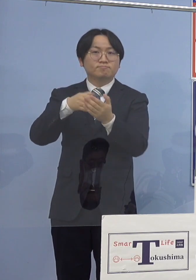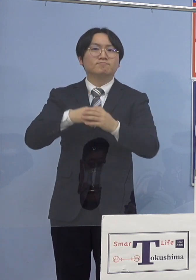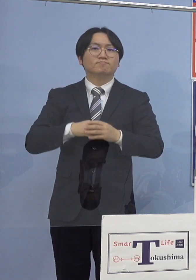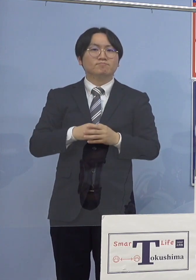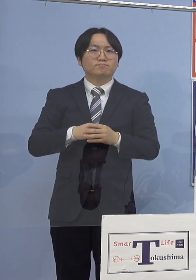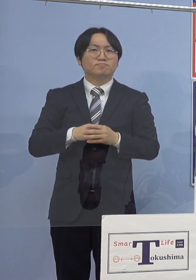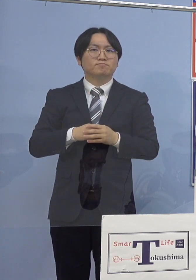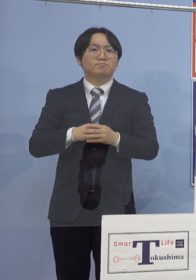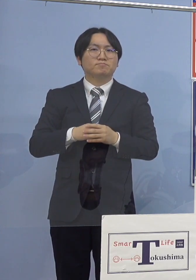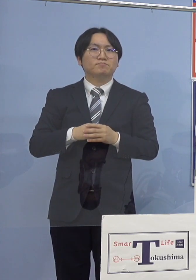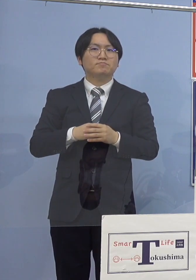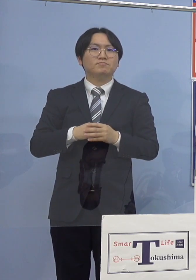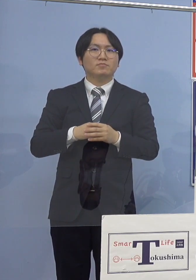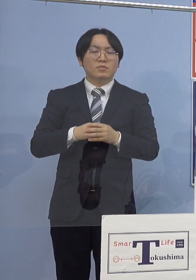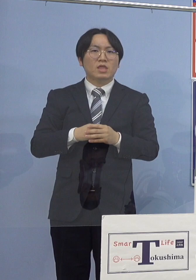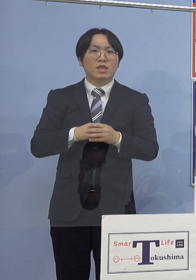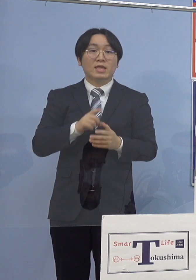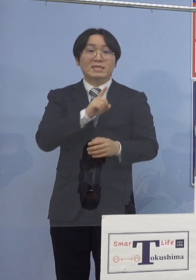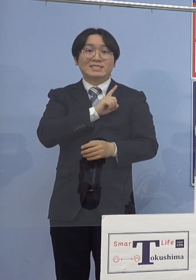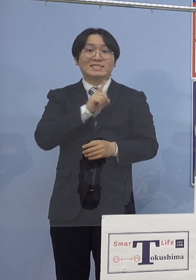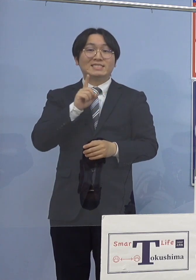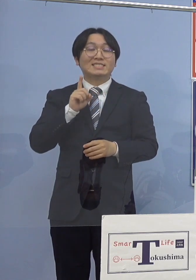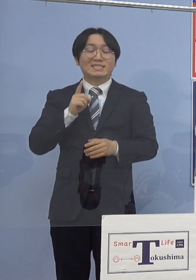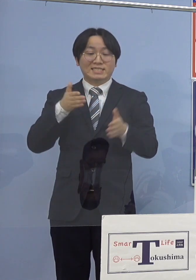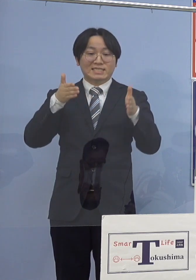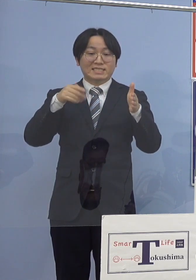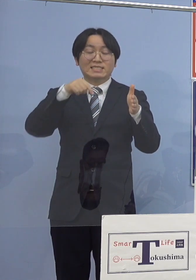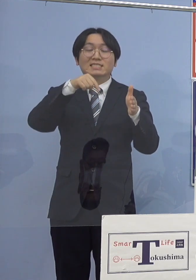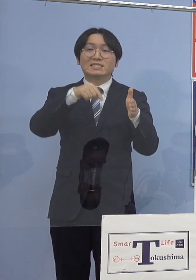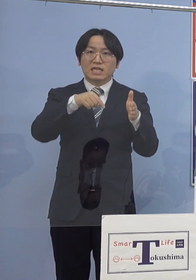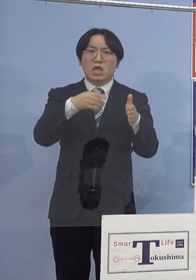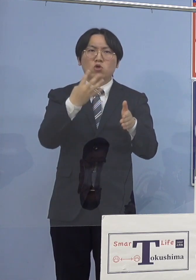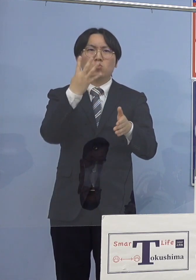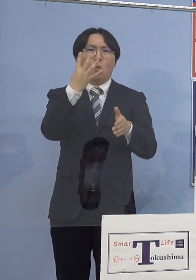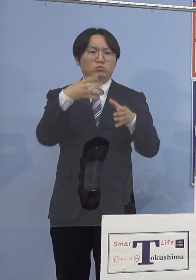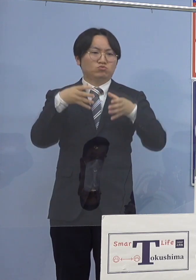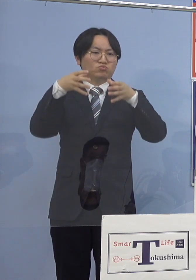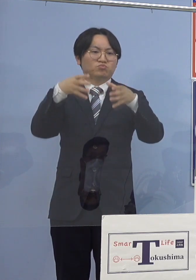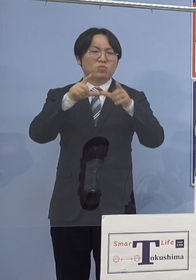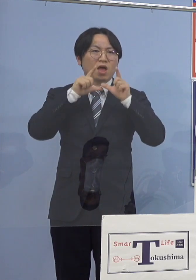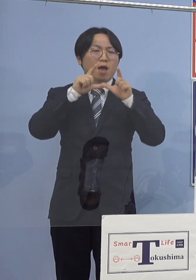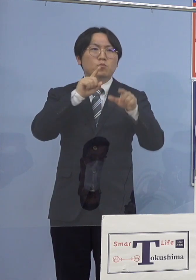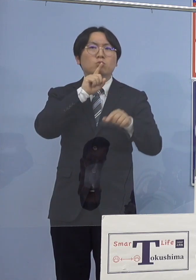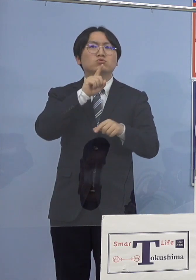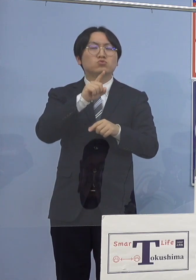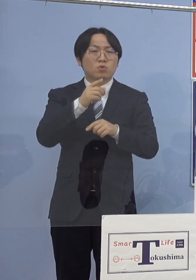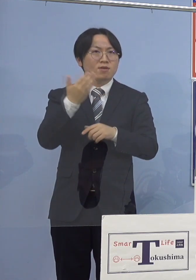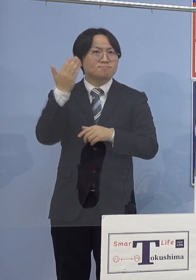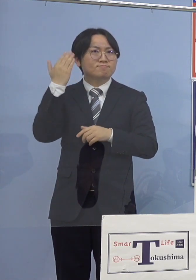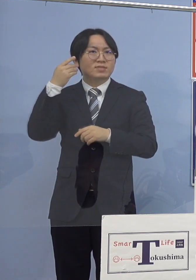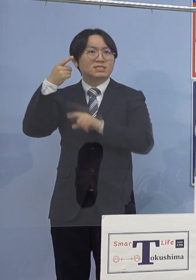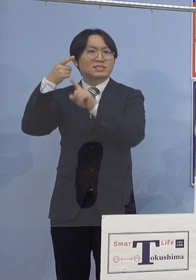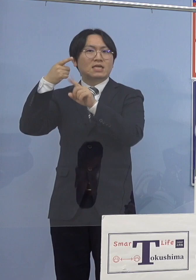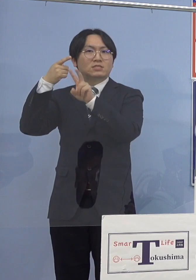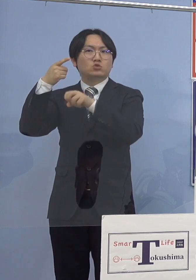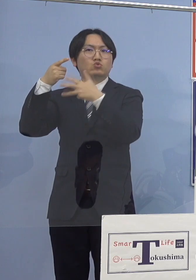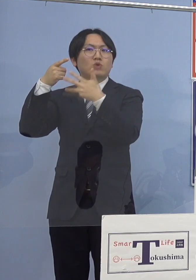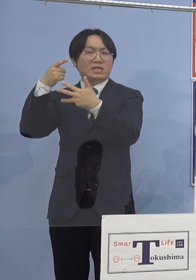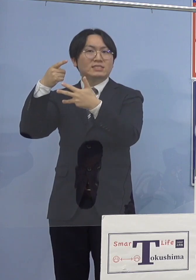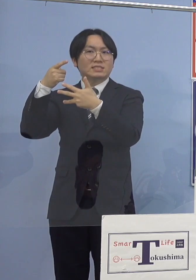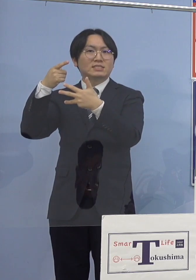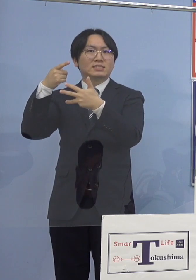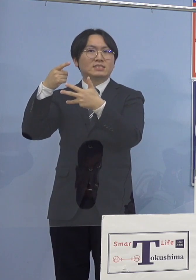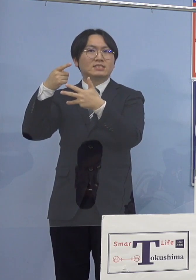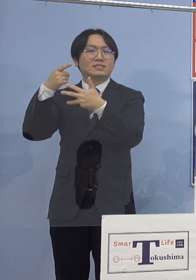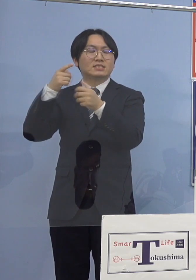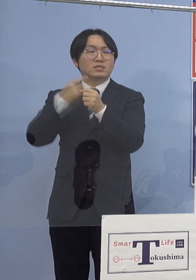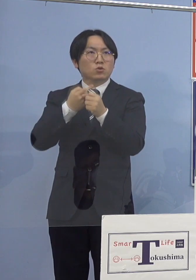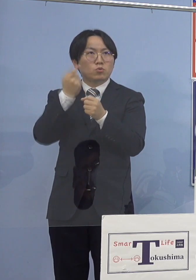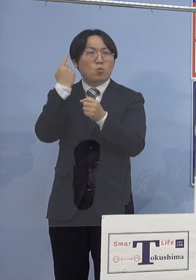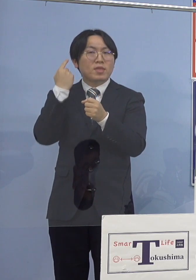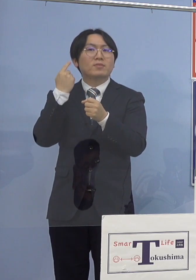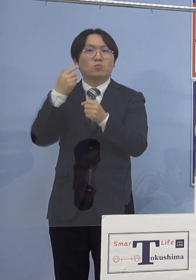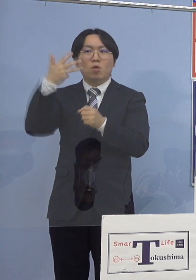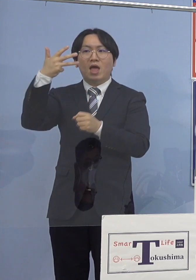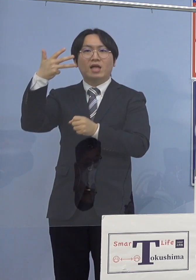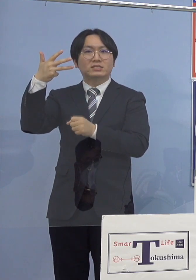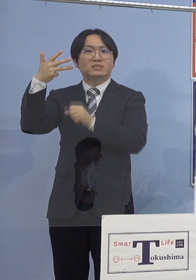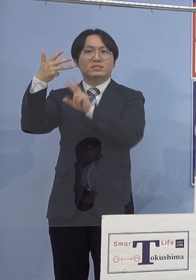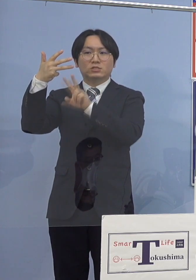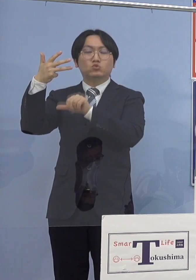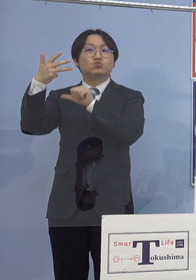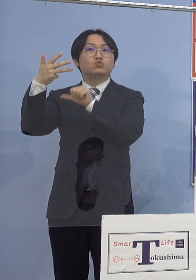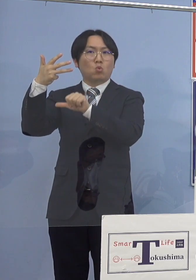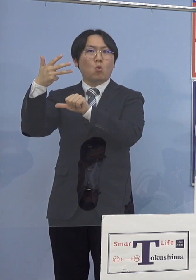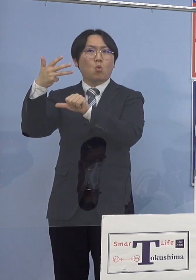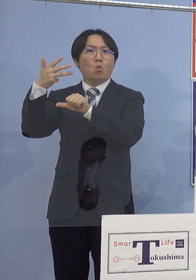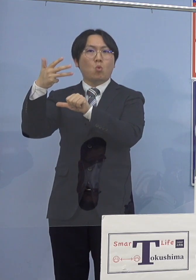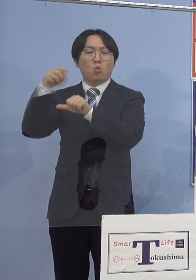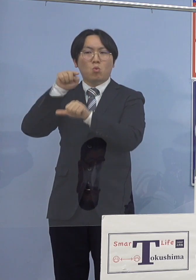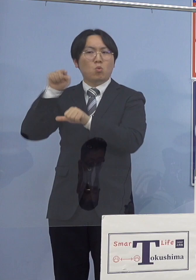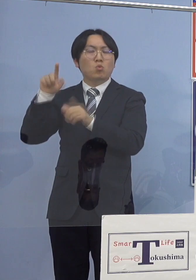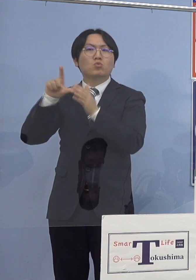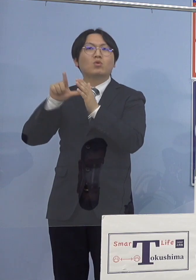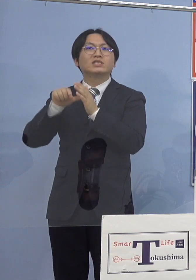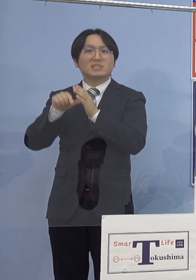なお、1日に4つのクラスターを発表するのは 1月28日と昨年8月25日に続き最多タイとなり